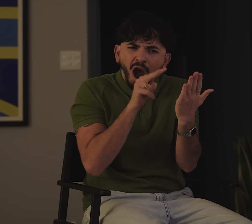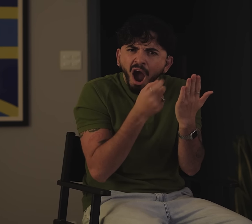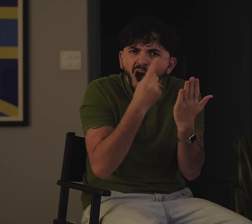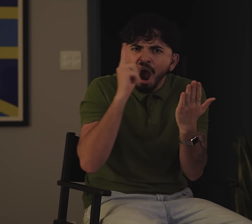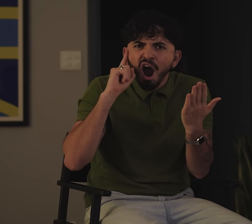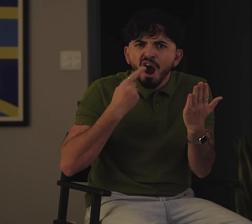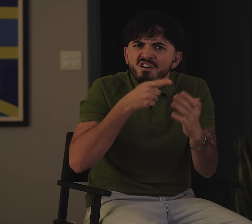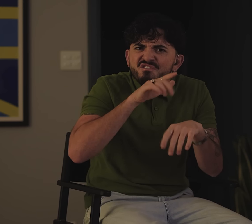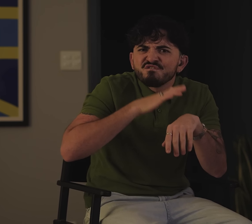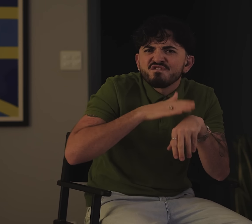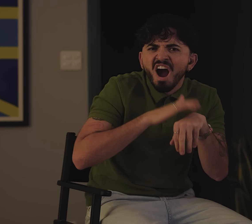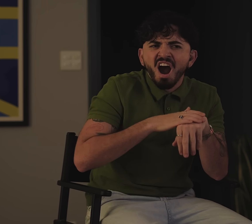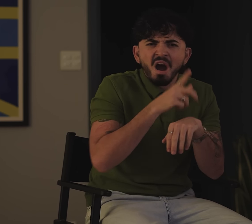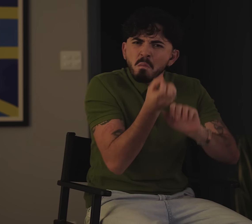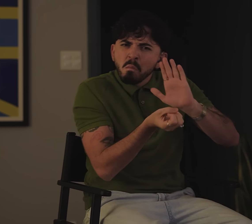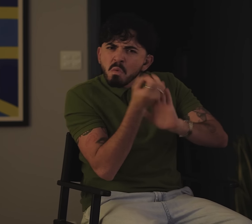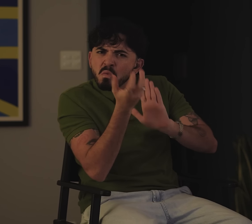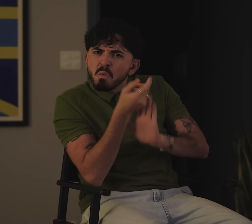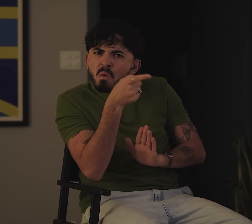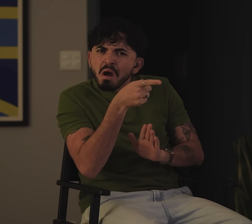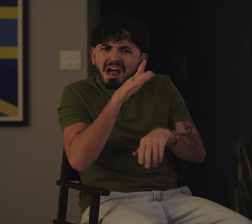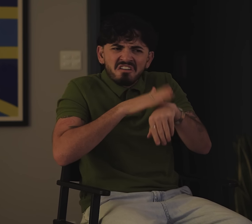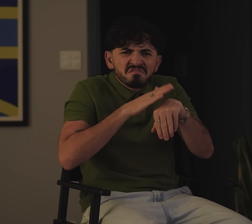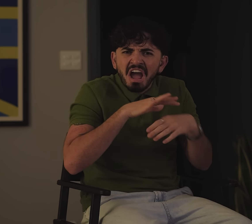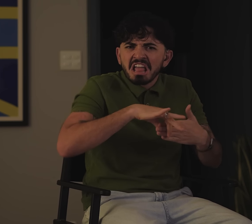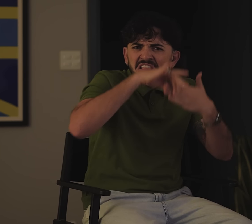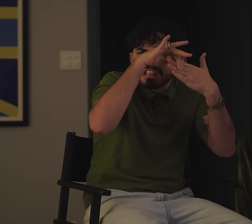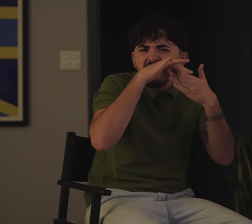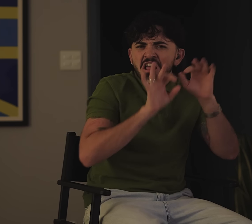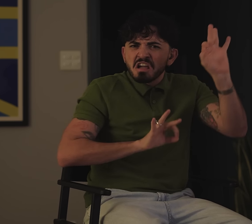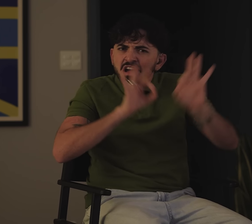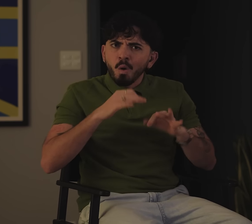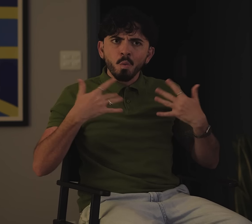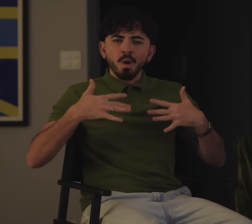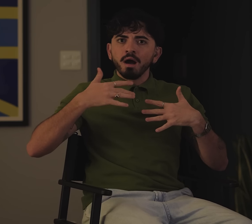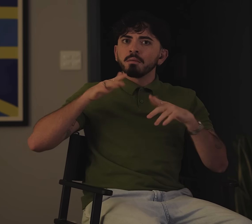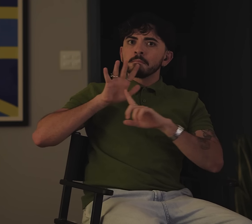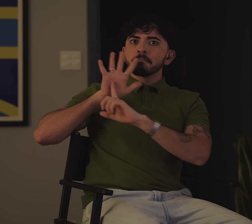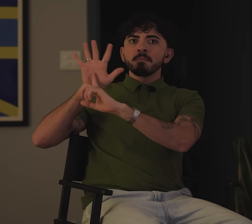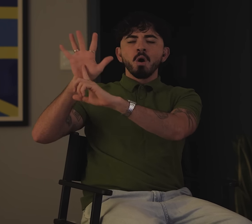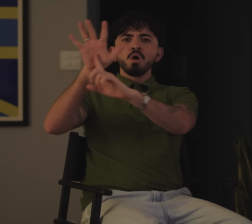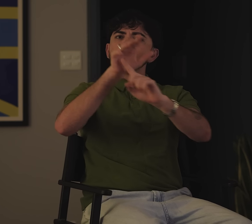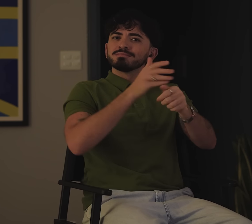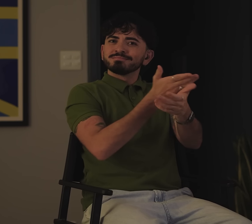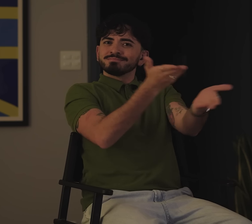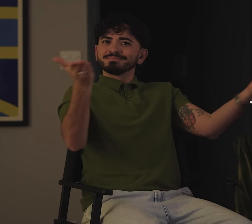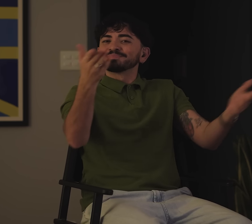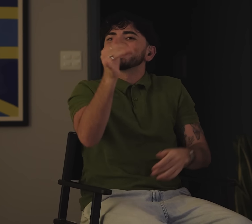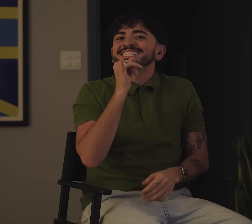por tudo o que são, fazem, criam e podem construir.